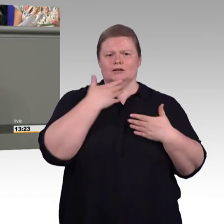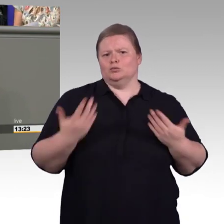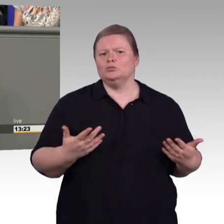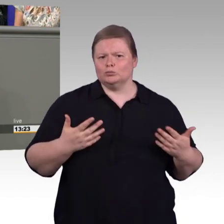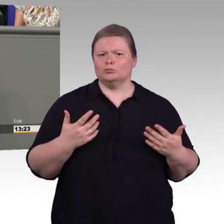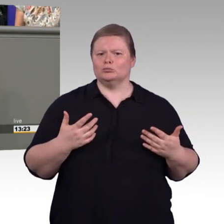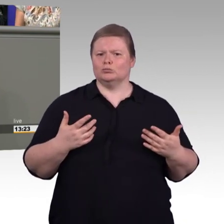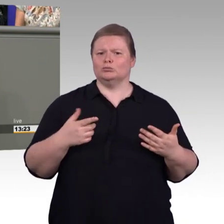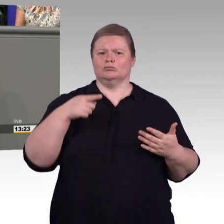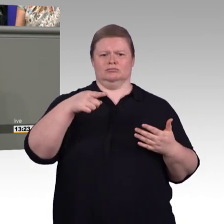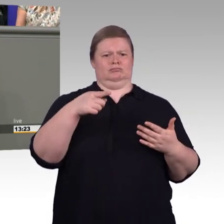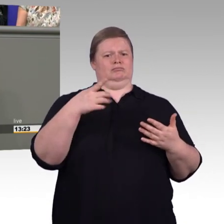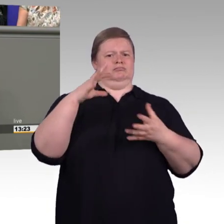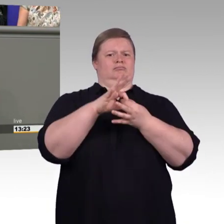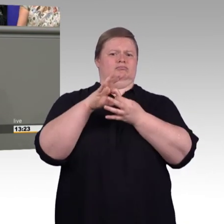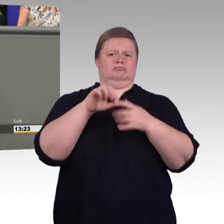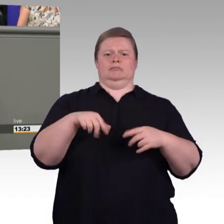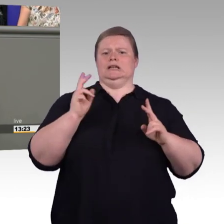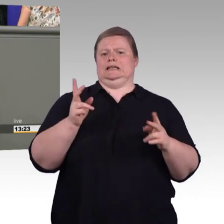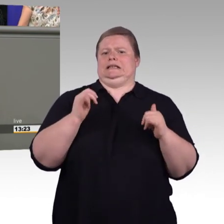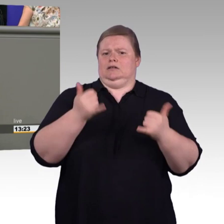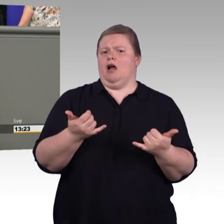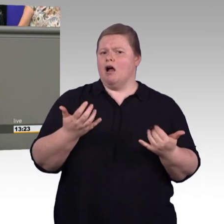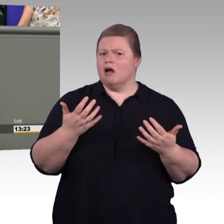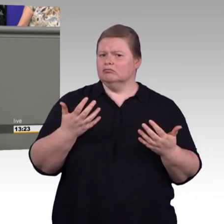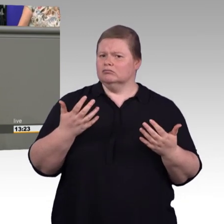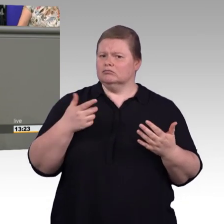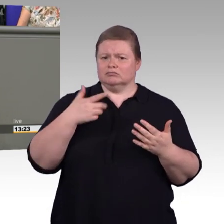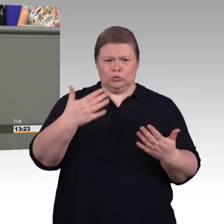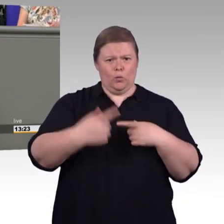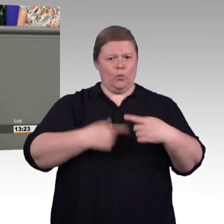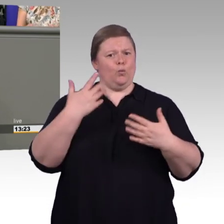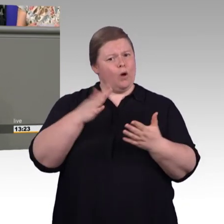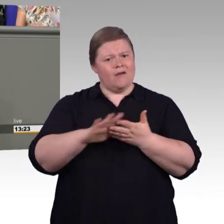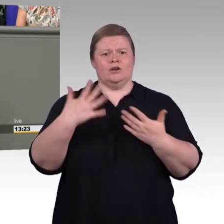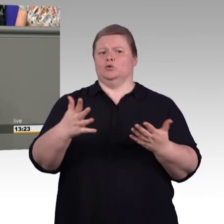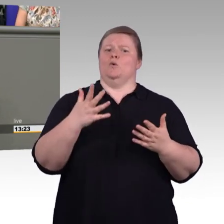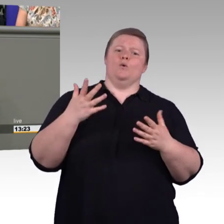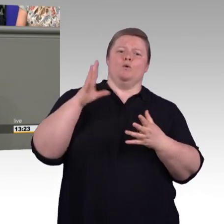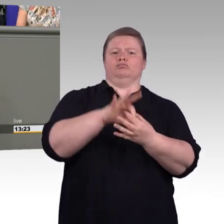die Eltern haben das Recht über die Kinder. Das ist nun mal Subjekt und Objekt.